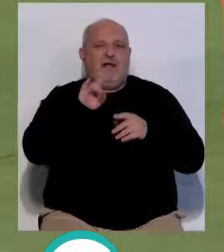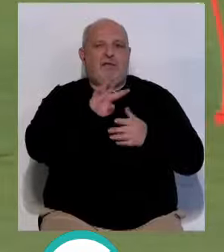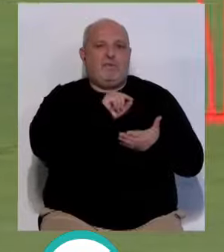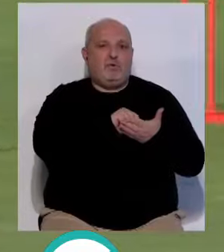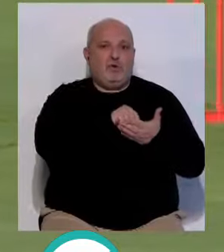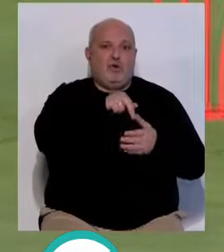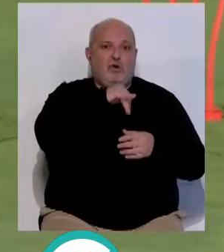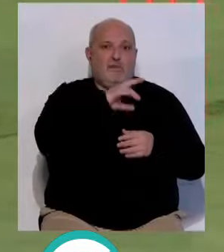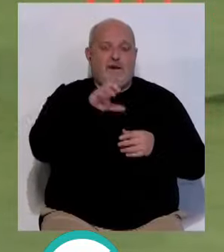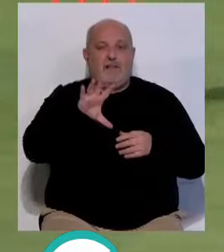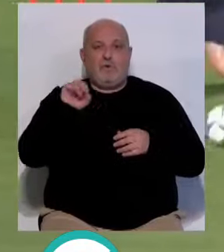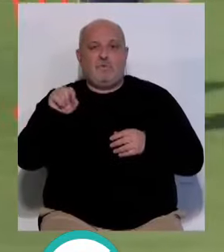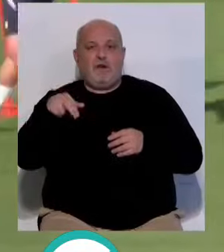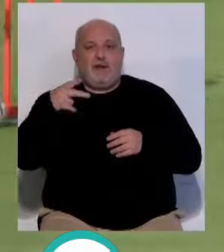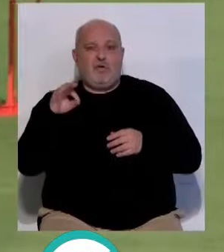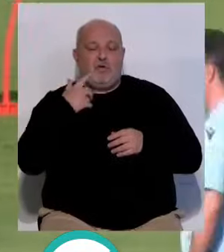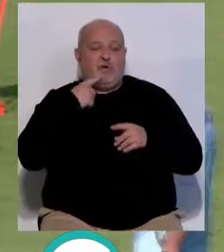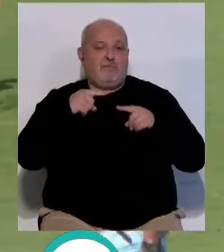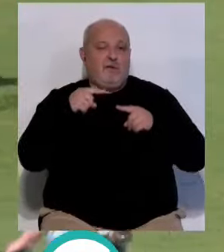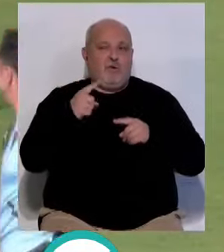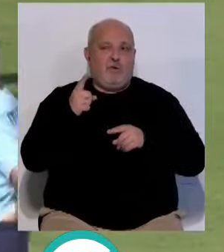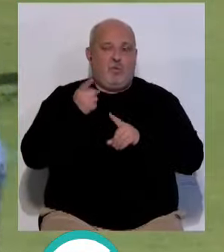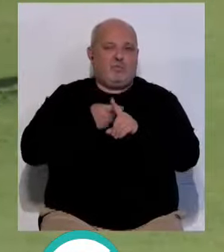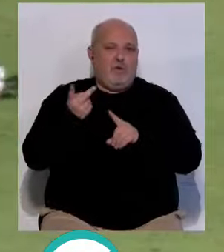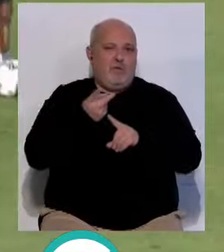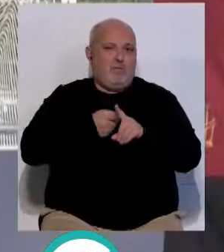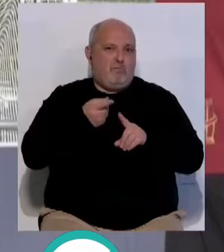y 50 minutos es no contar para el entrenador pero yo yo te digo una cosa y en el caso de